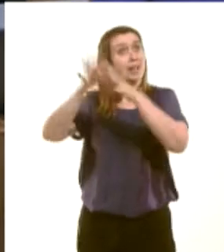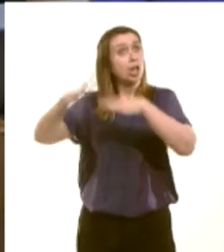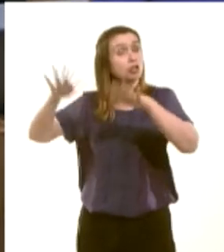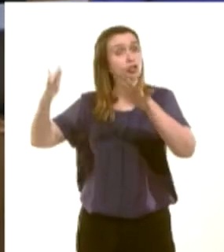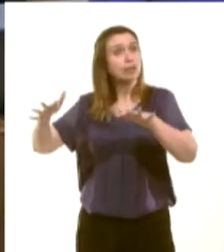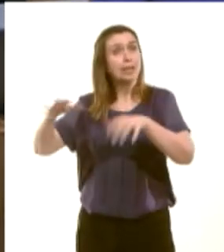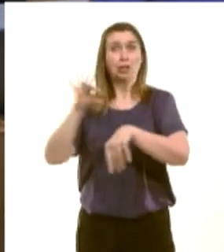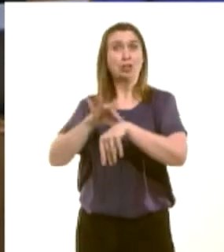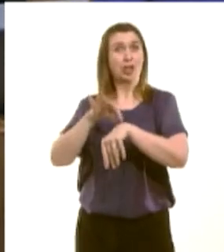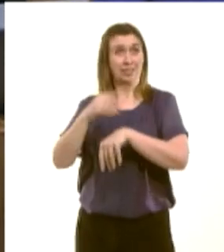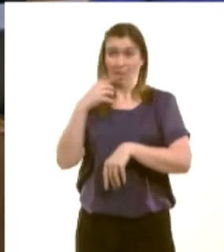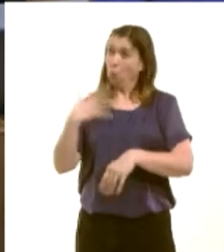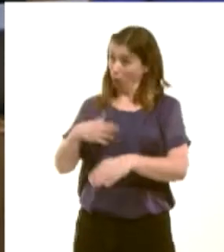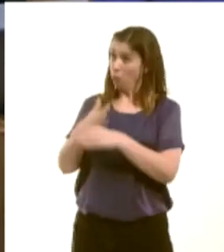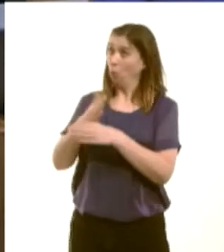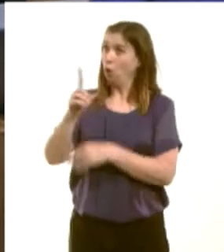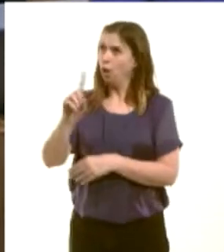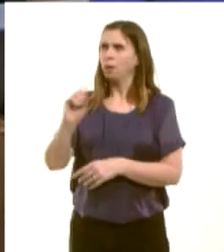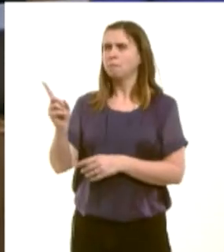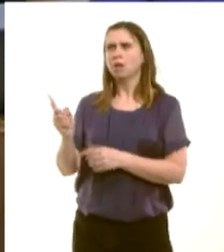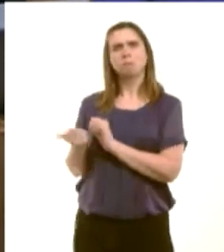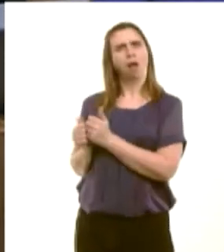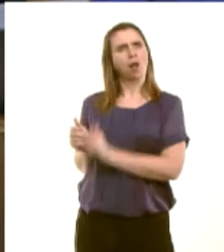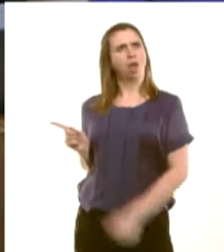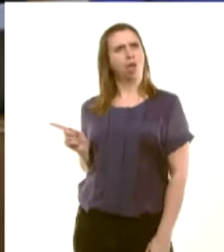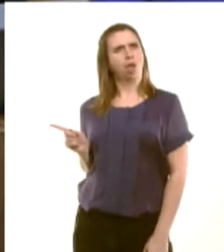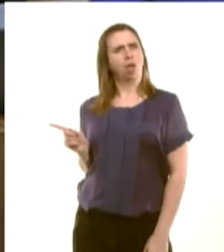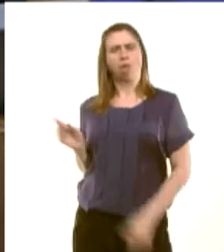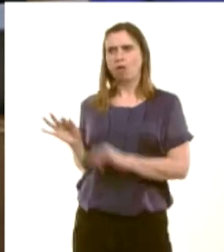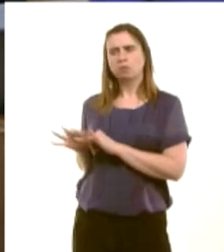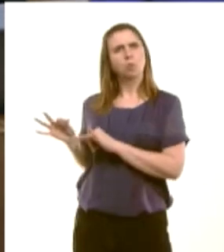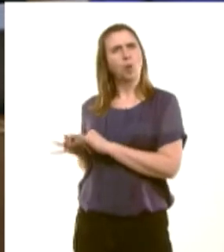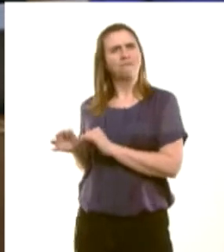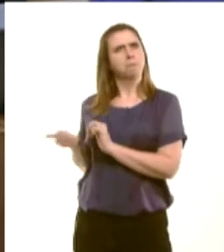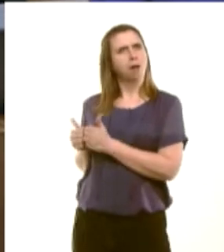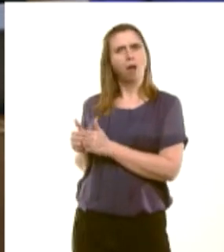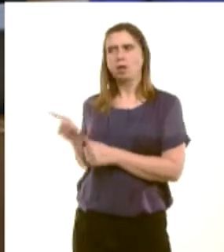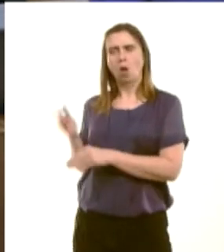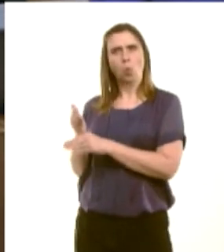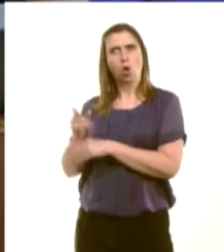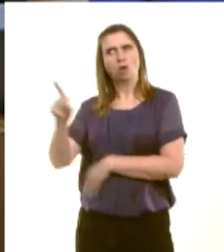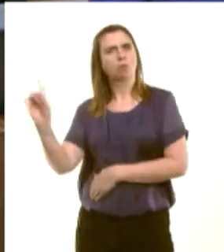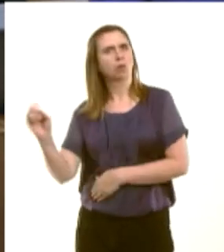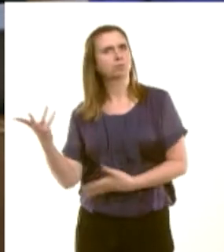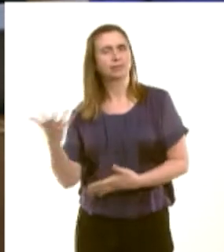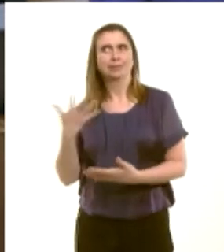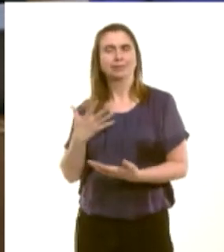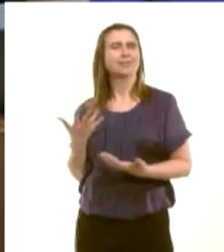iíw partneriaid, eu gwragedd a gwyr, ac felly beth sydd ar gael iddyn nhw? So, maeín rhaid